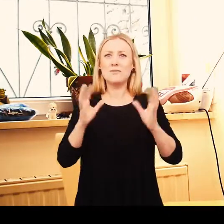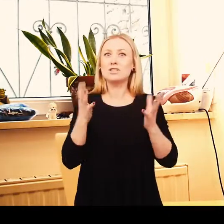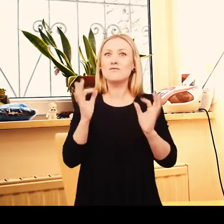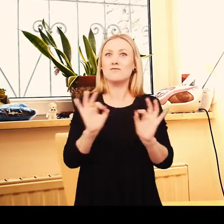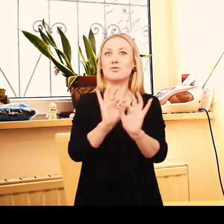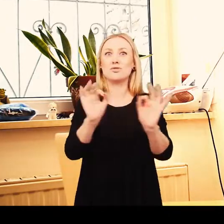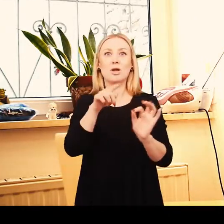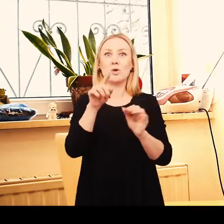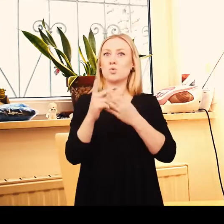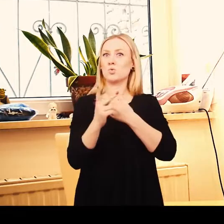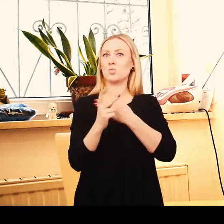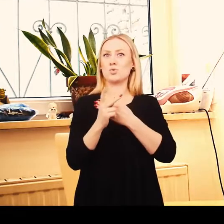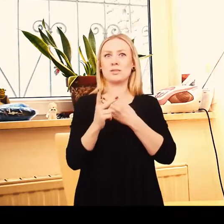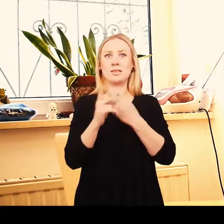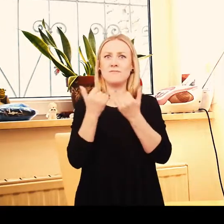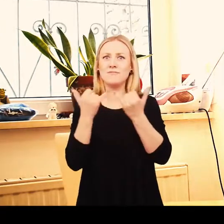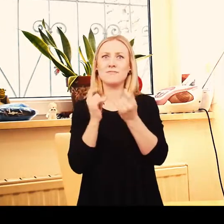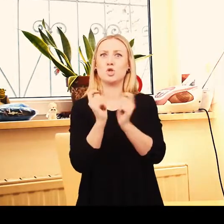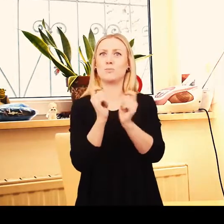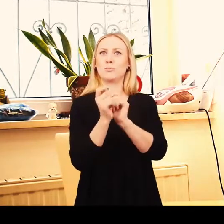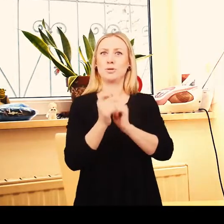das können sie dann auch sehr gut für ihre KundInnen umsetzen.